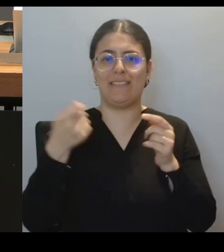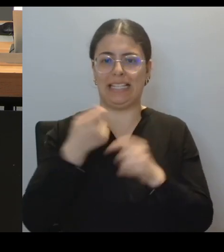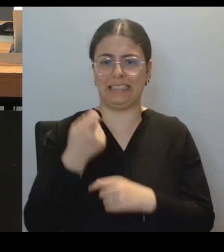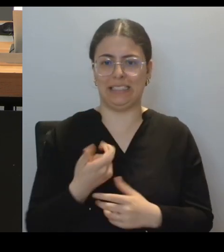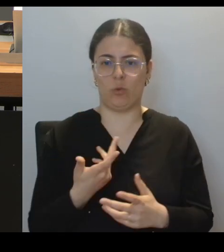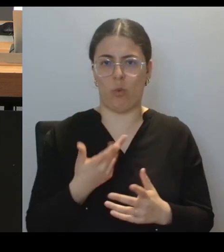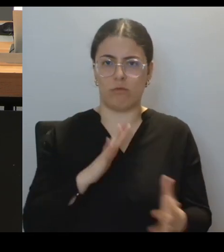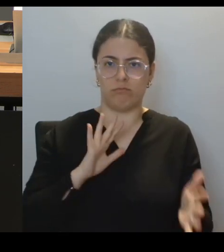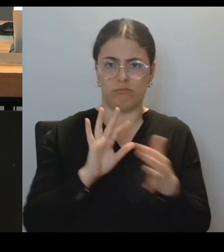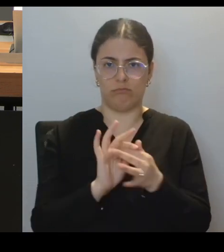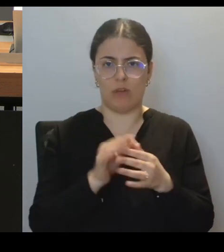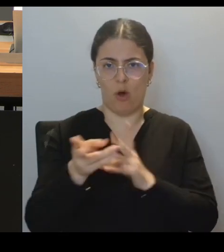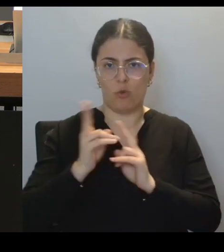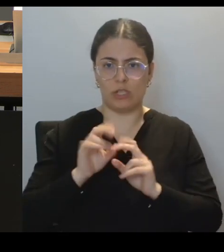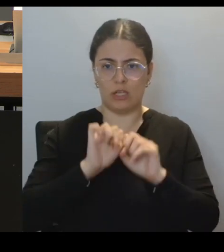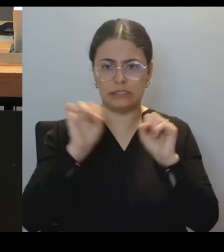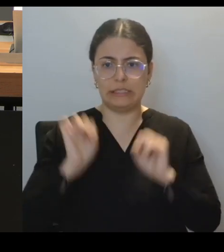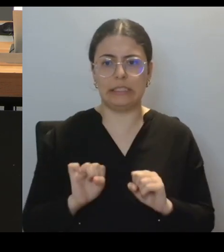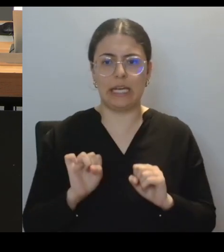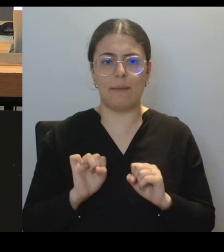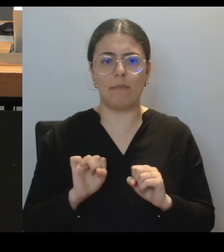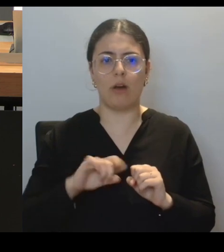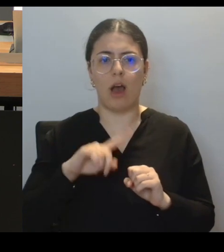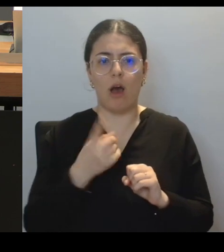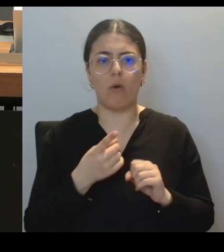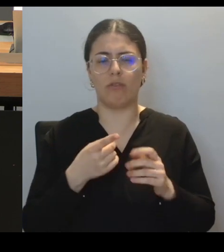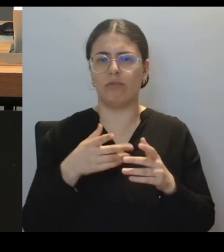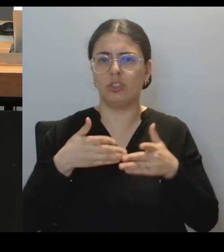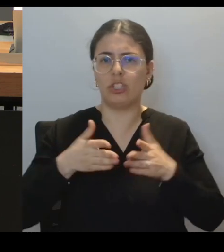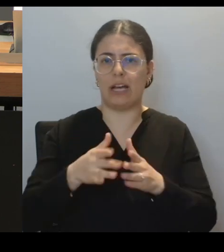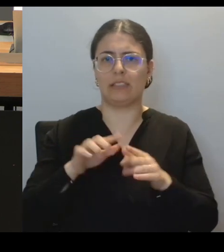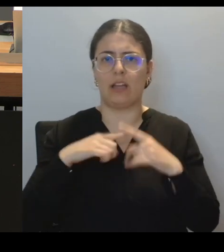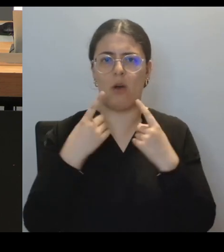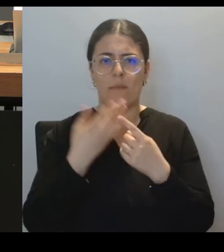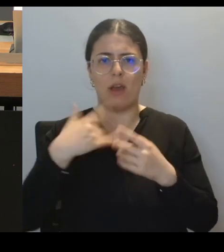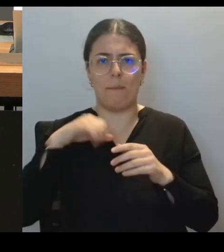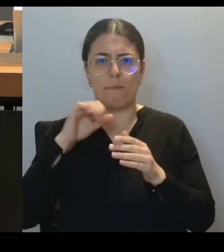Ich sage, das ist falsch. Der Kollege Vassili Franco würde sagen Bullshit. Bingo!